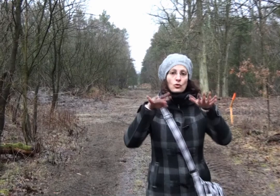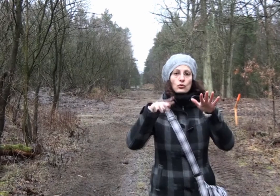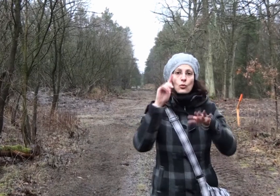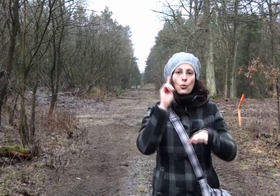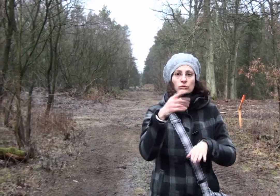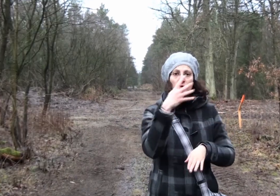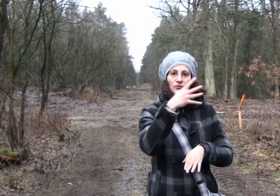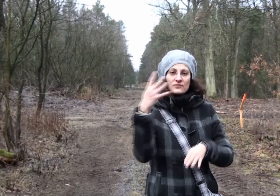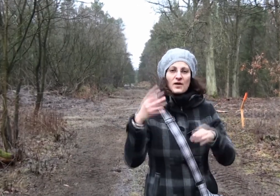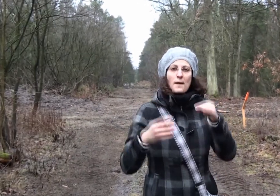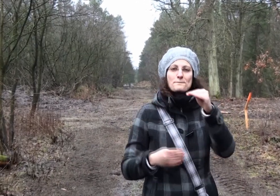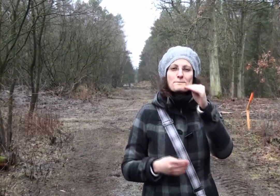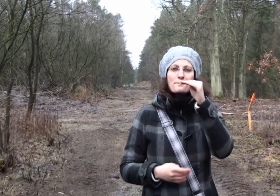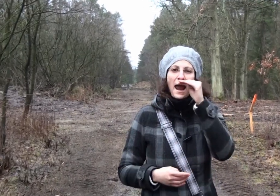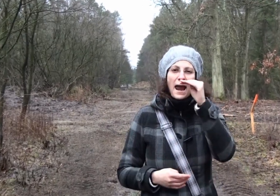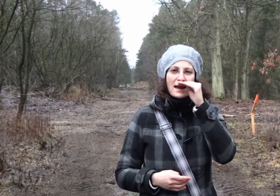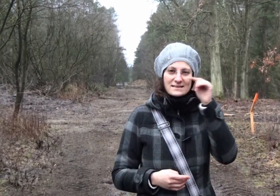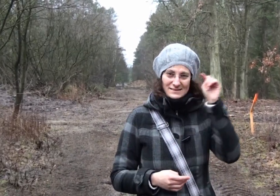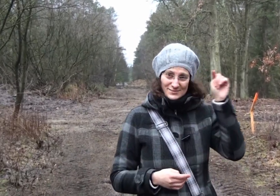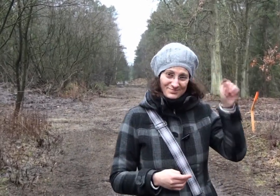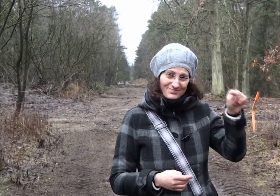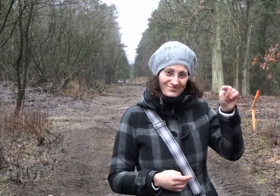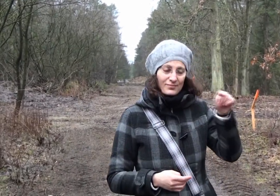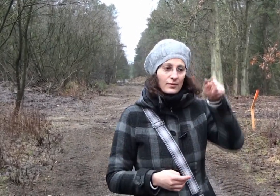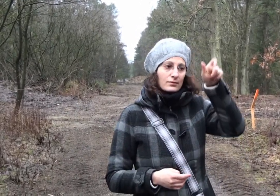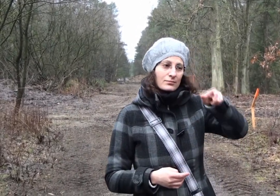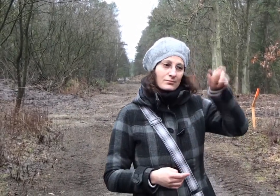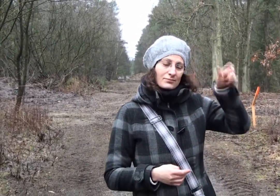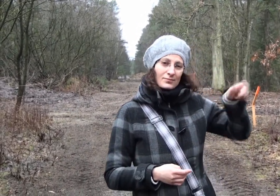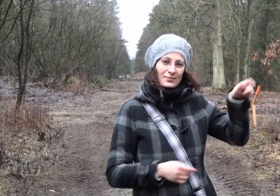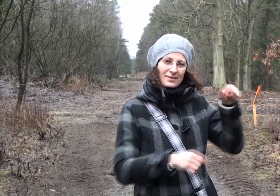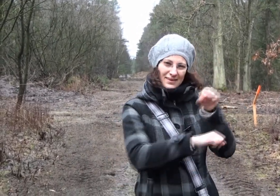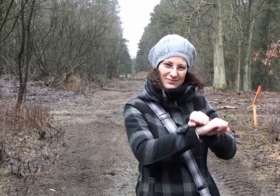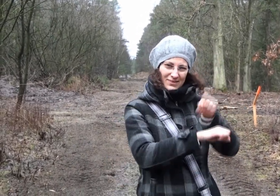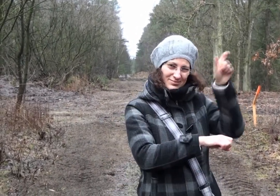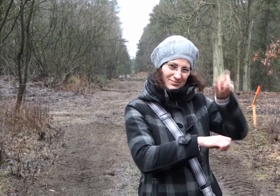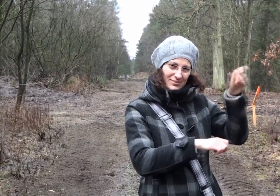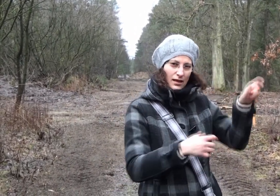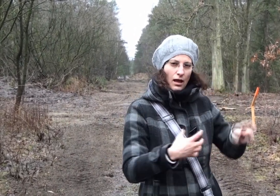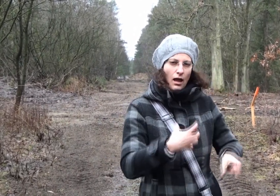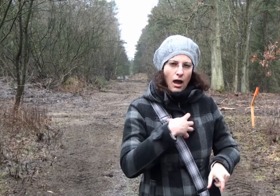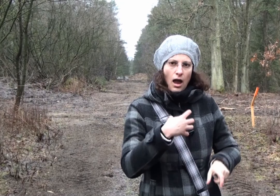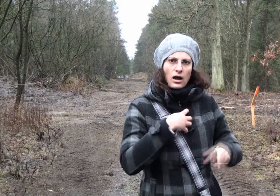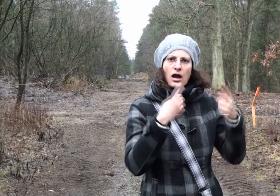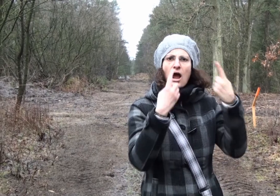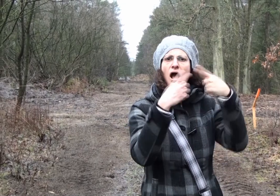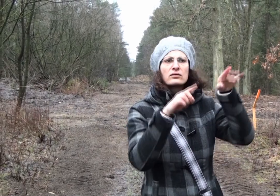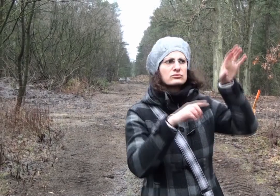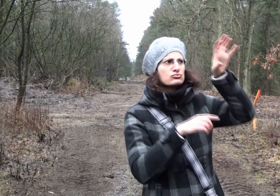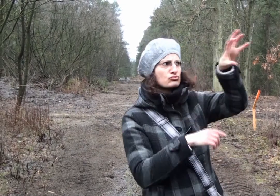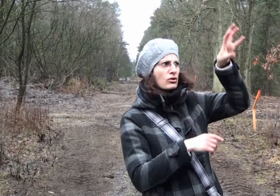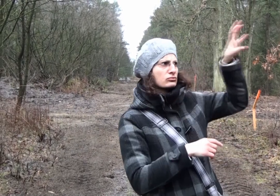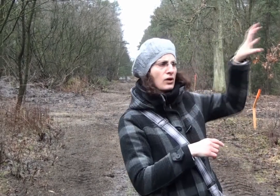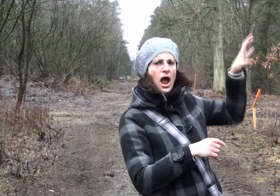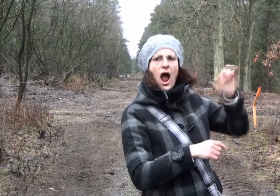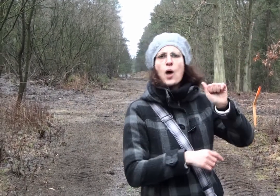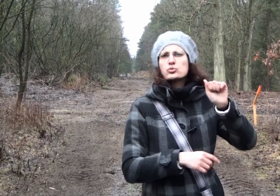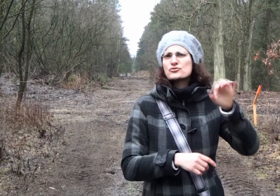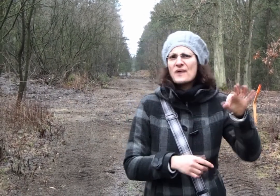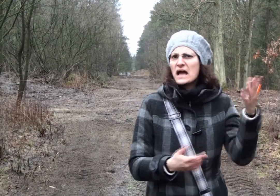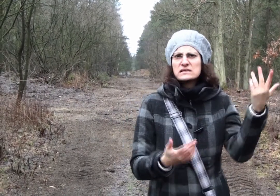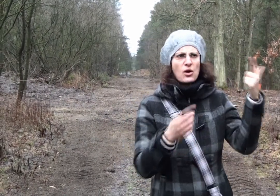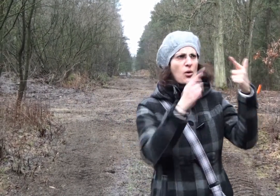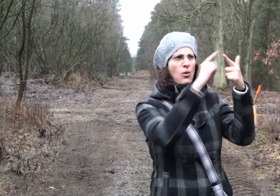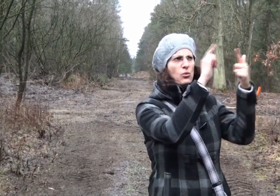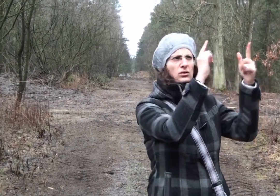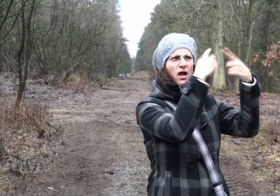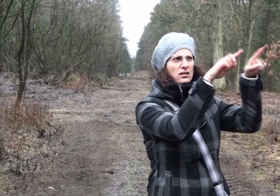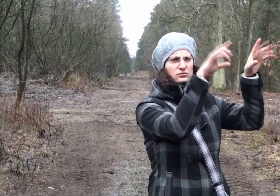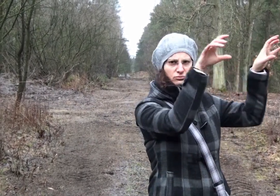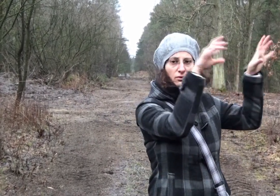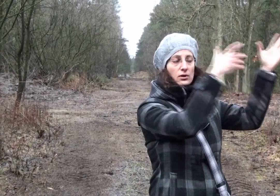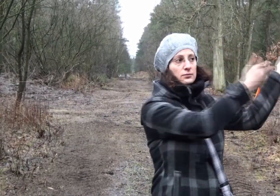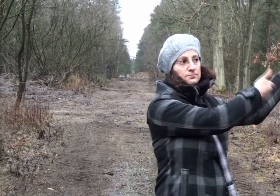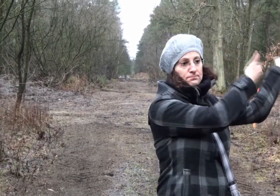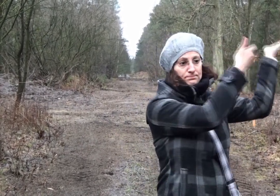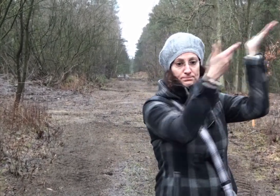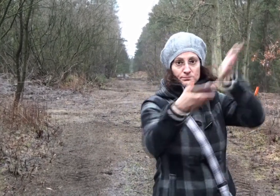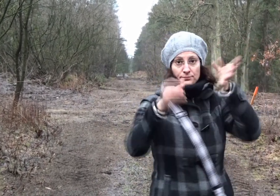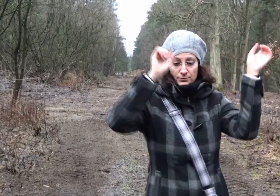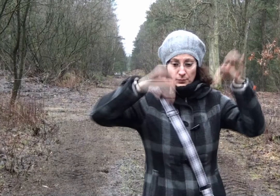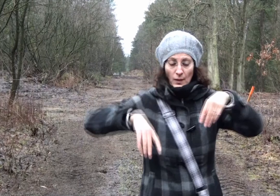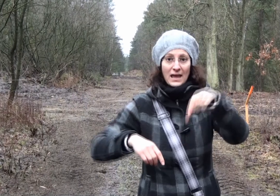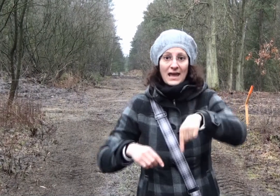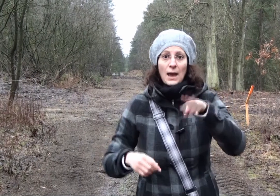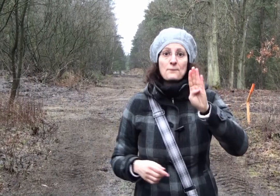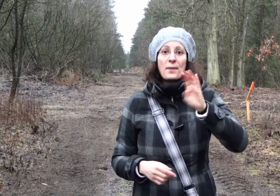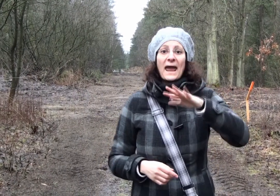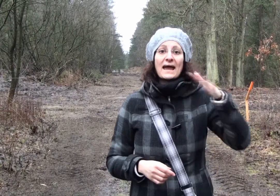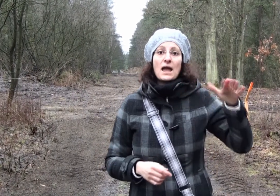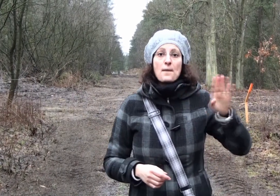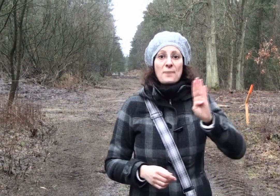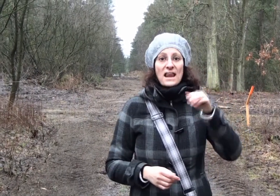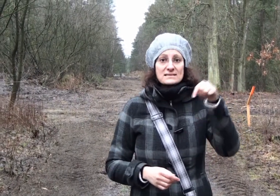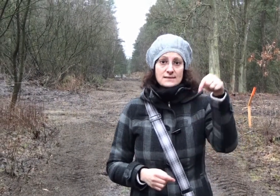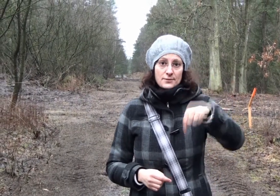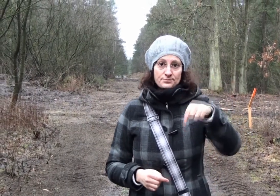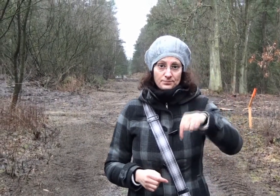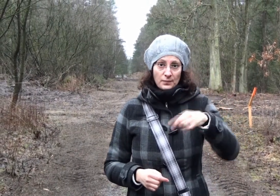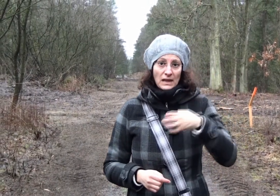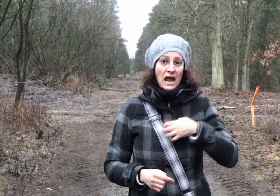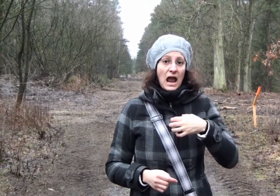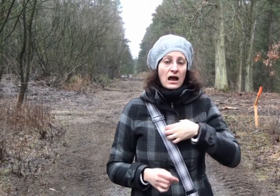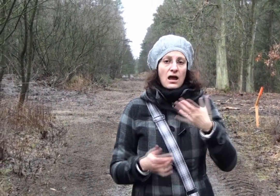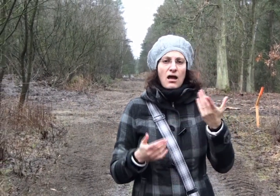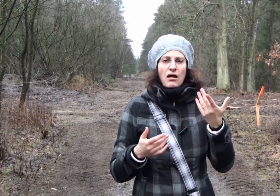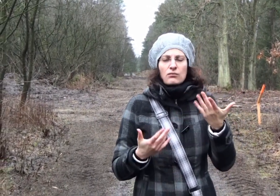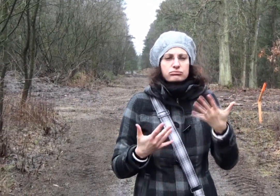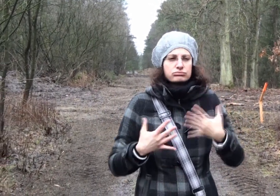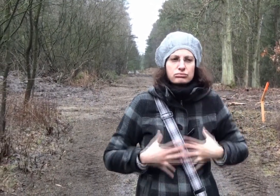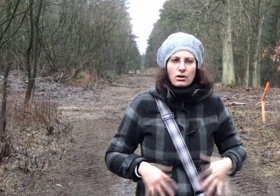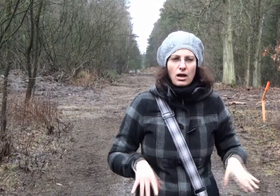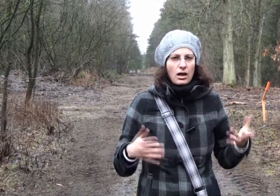ab März 1944 Unterbringung kranker Häftlinge aus anderen Konzentrationslagern in einem abgetrennten Lagerteil.